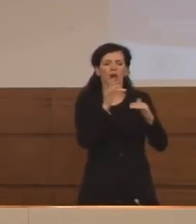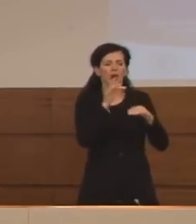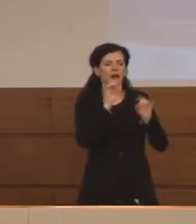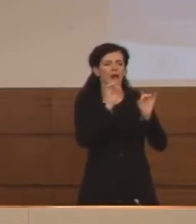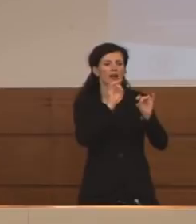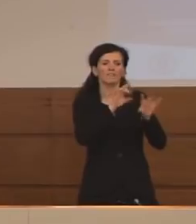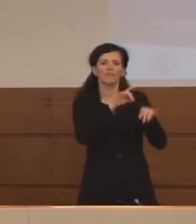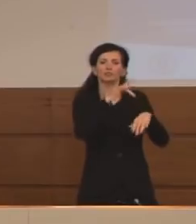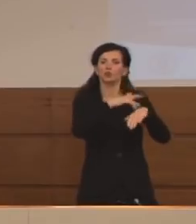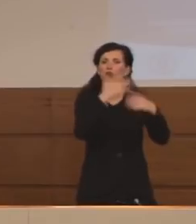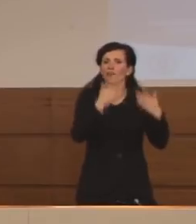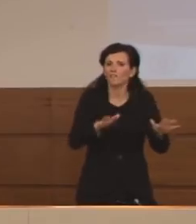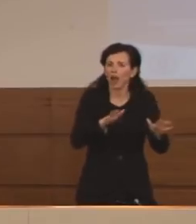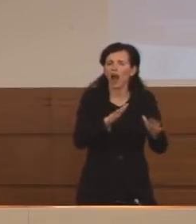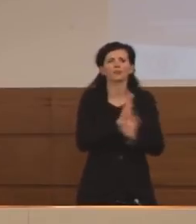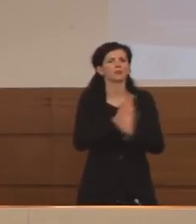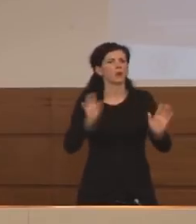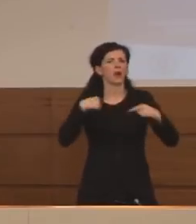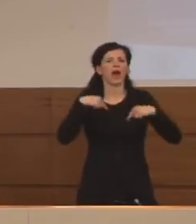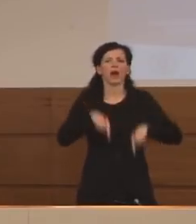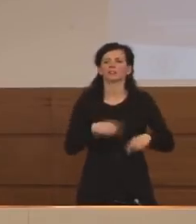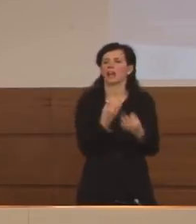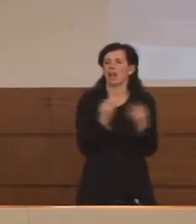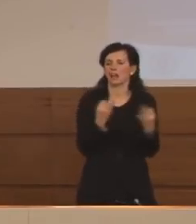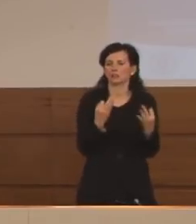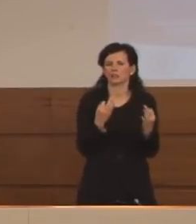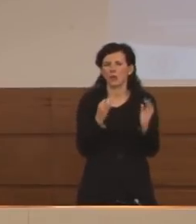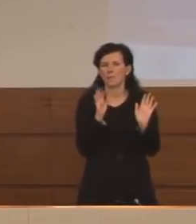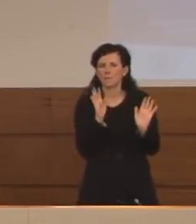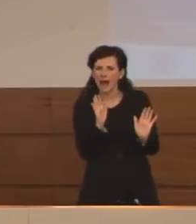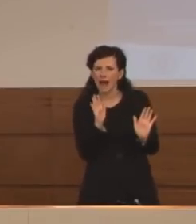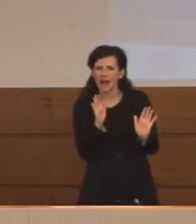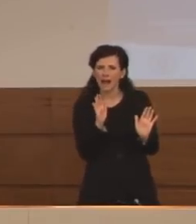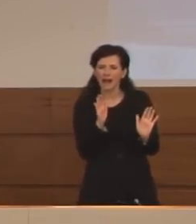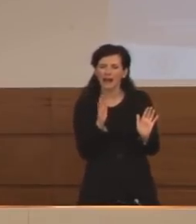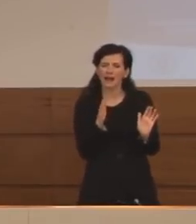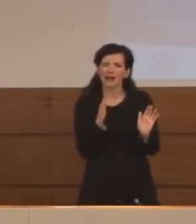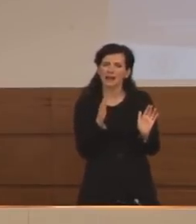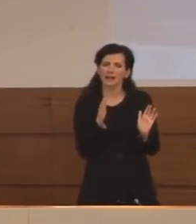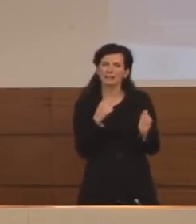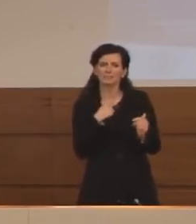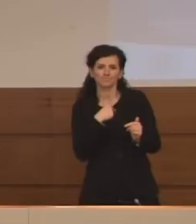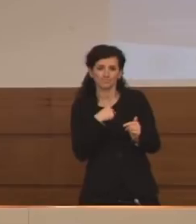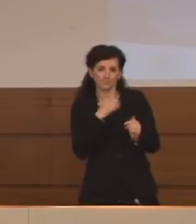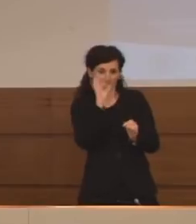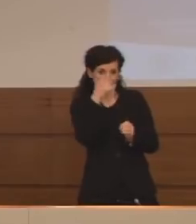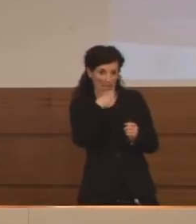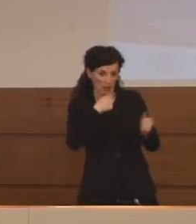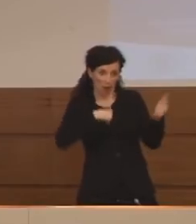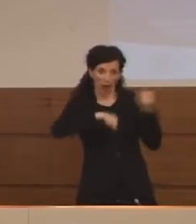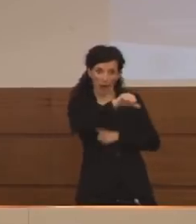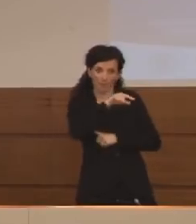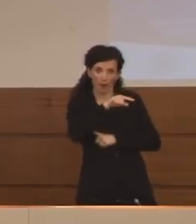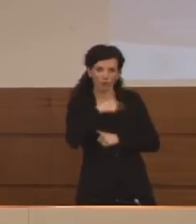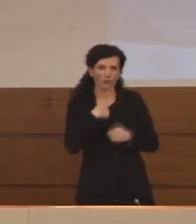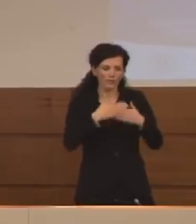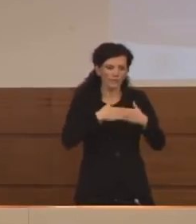Però non mi avvicinerei al Dottor Borrelli più di un metro perché comunque sia mi resterebbe il dubbio